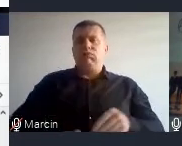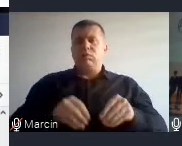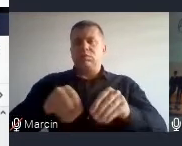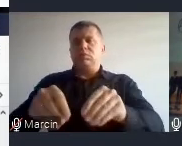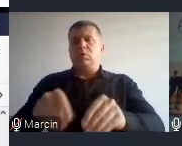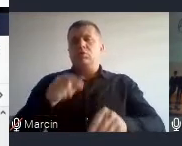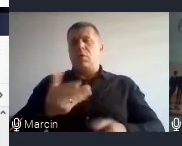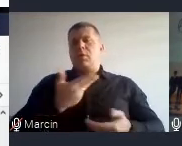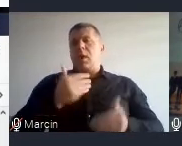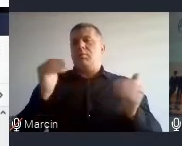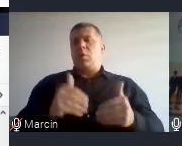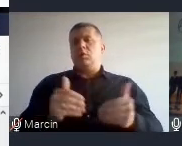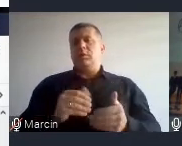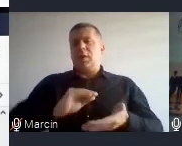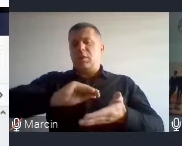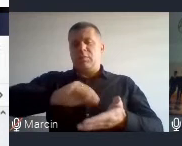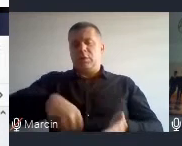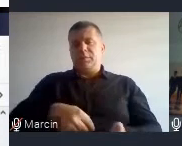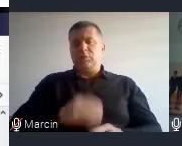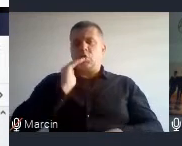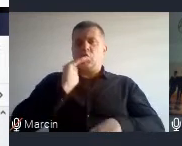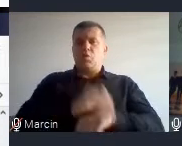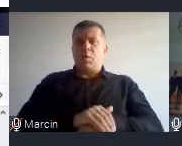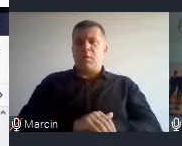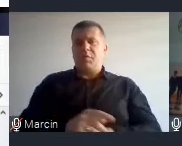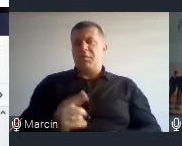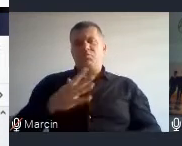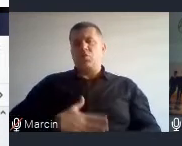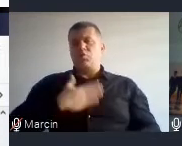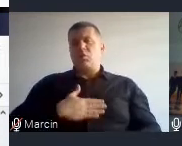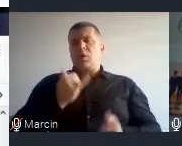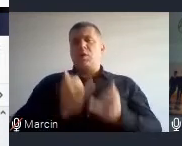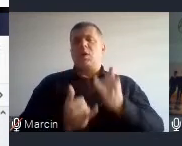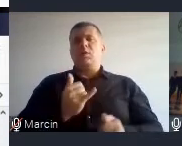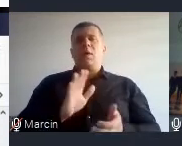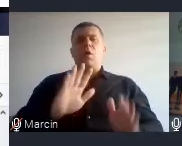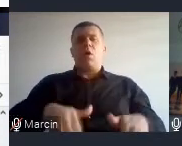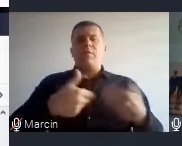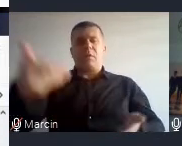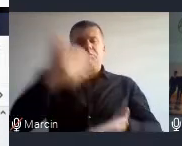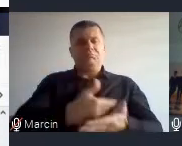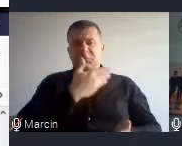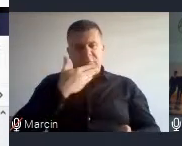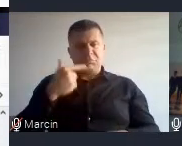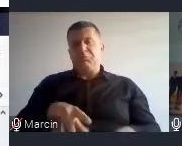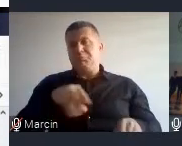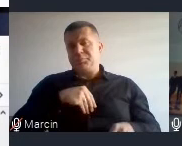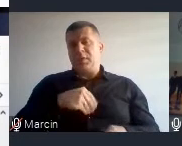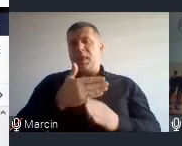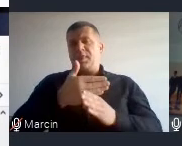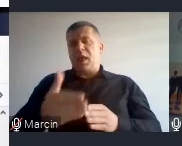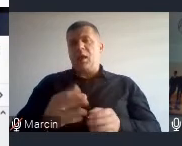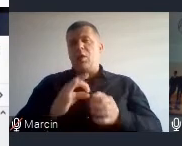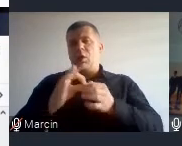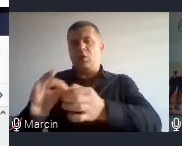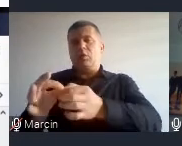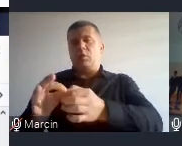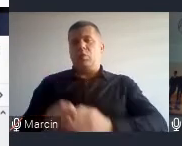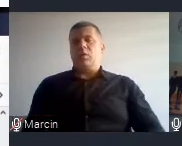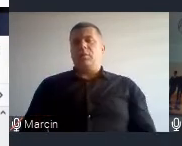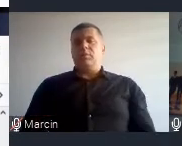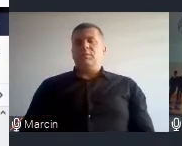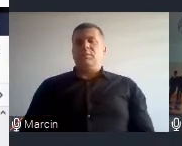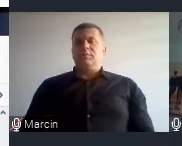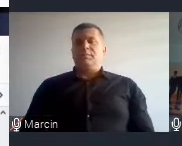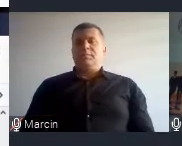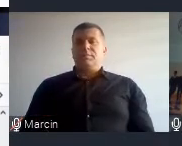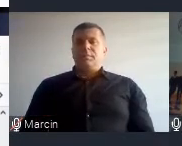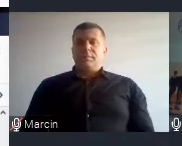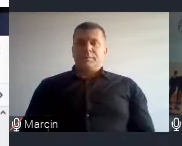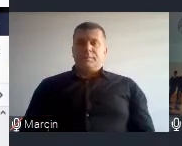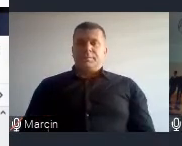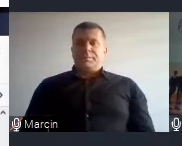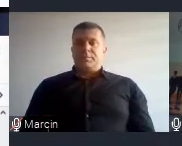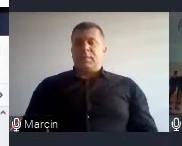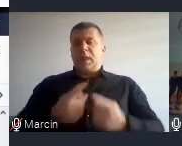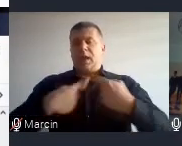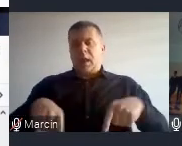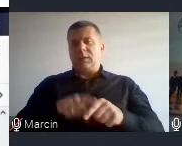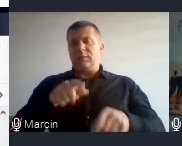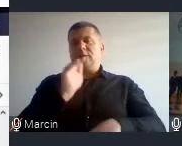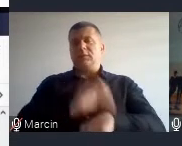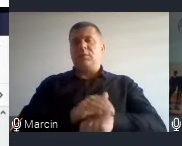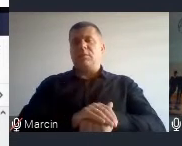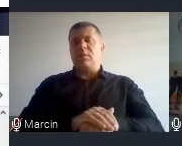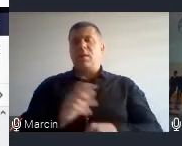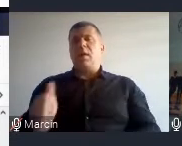To umożliwi Państwu podpisanie umowy z wolnej ręki, jeśli na przykład nie wpłynie żadna oferta i dalej kontynuowanie realizacji tego zamówienia na pierwotnych zasadach,